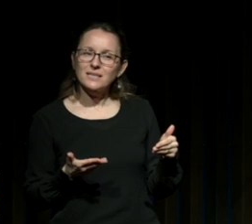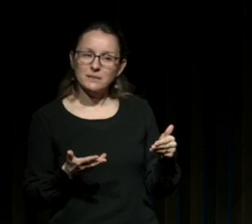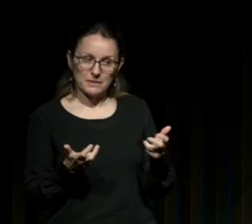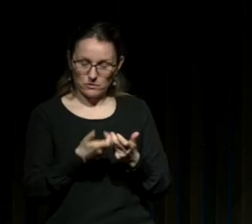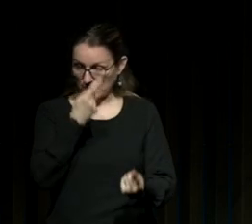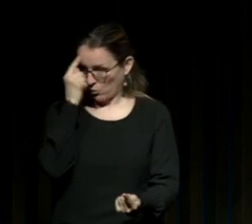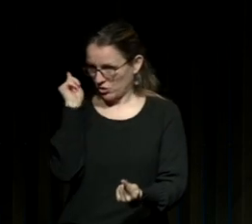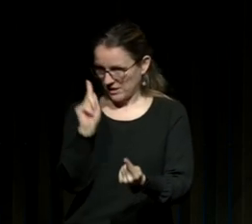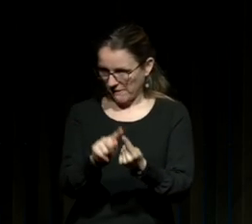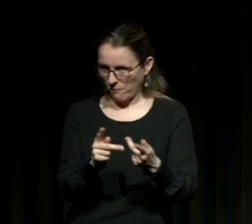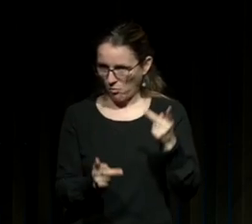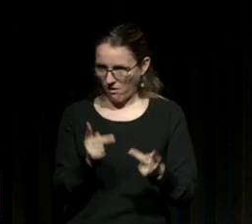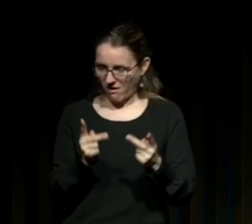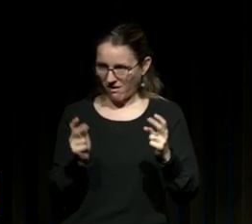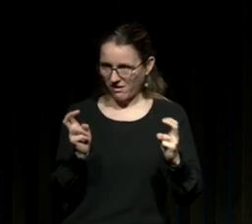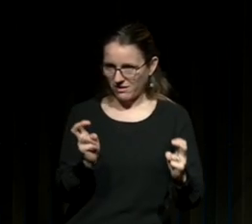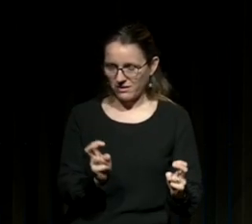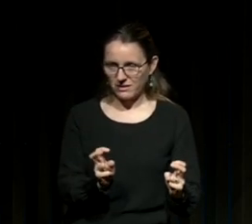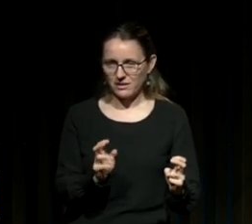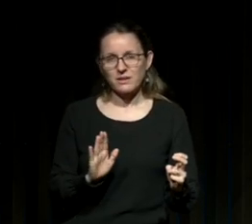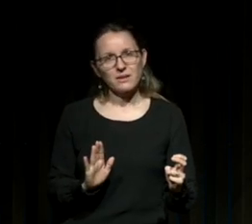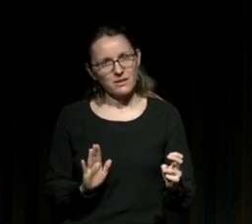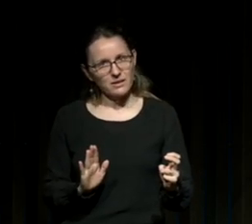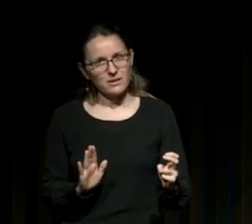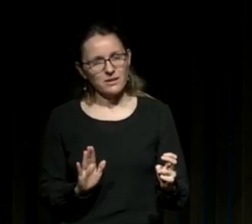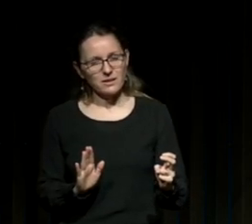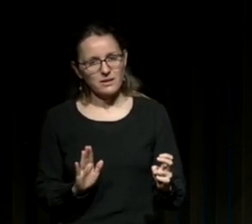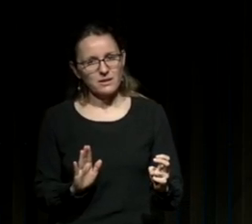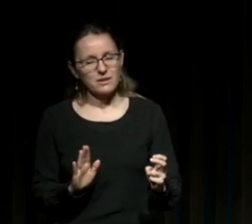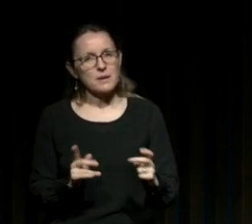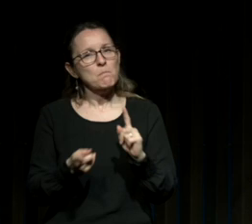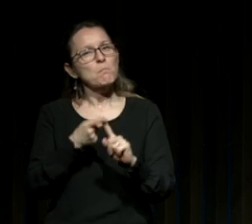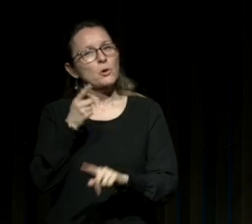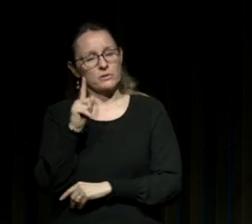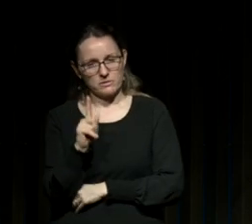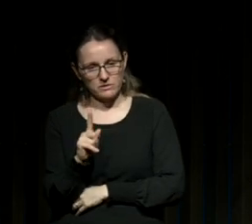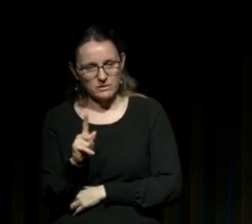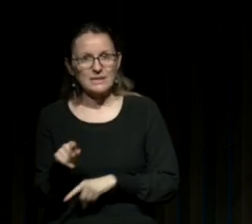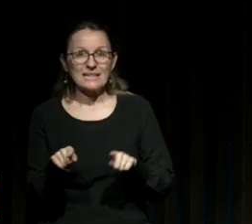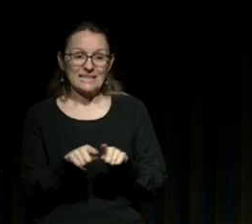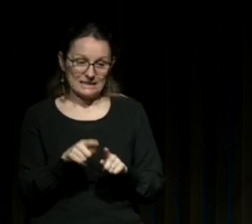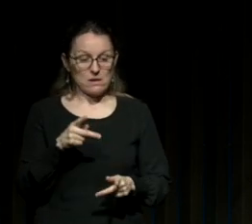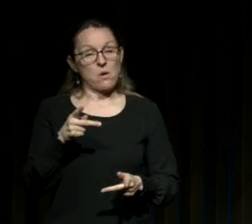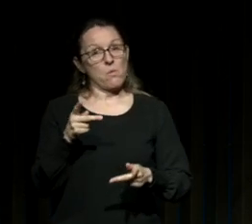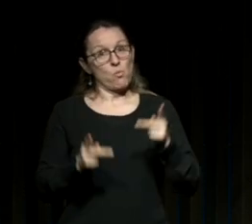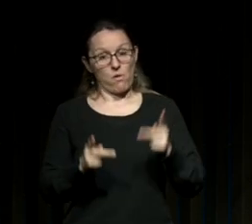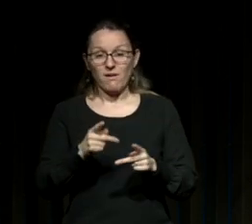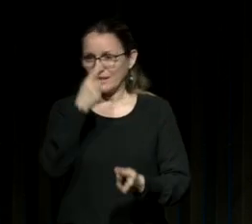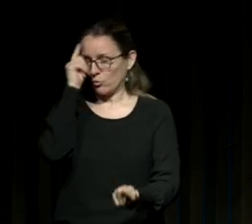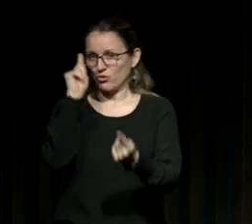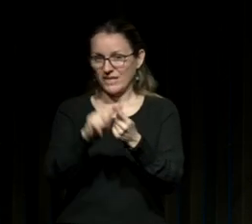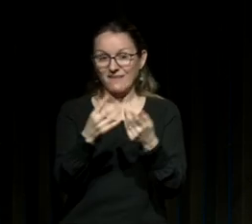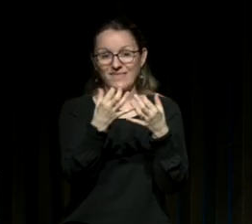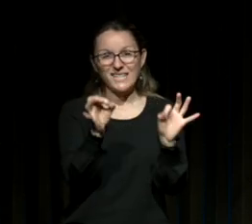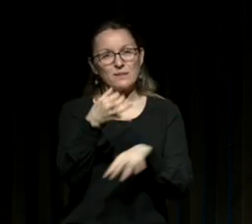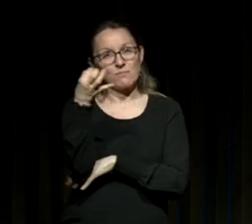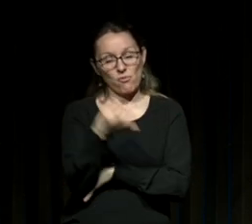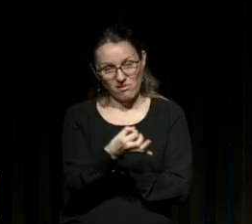poids il faut savoir qu'un objectif de perte de poids de 10 % du poids corporel maintenu est un